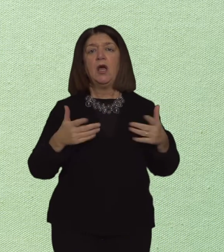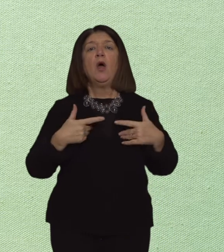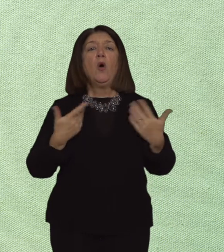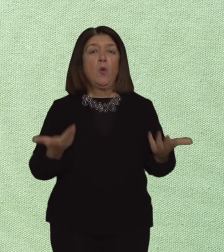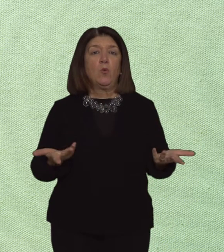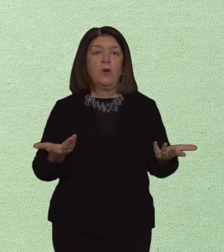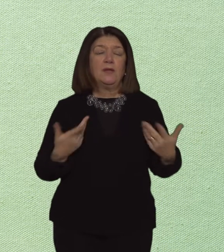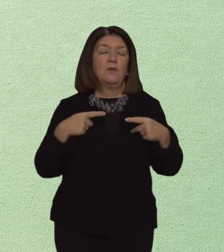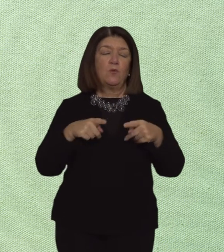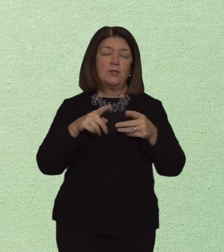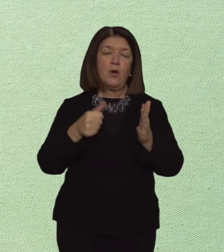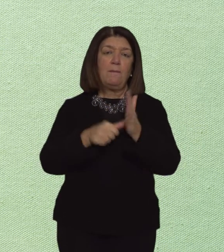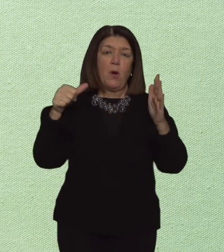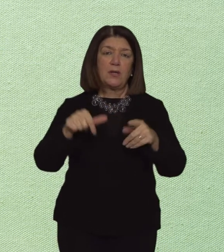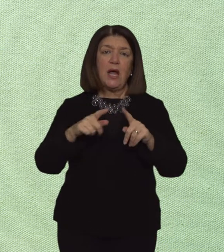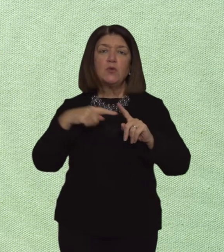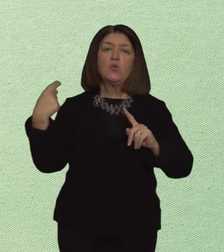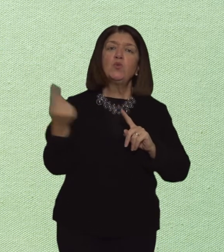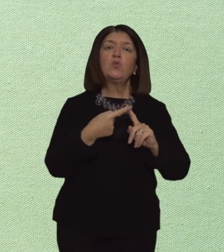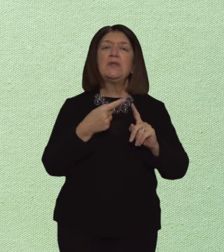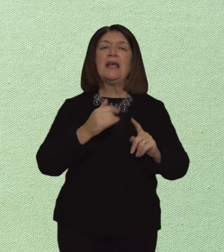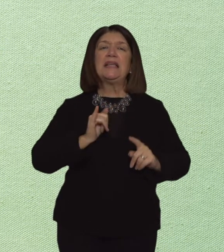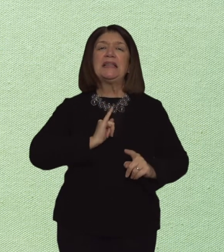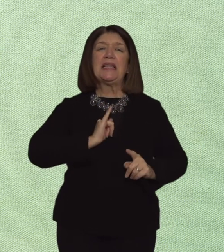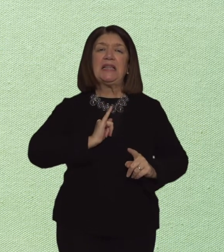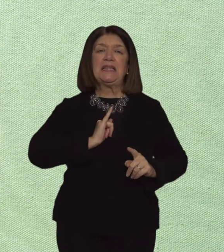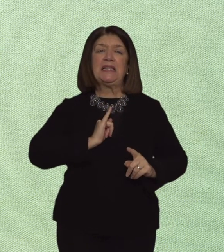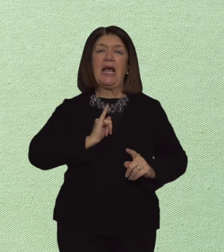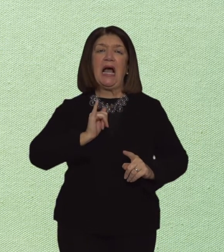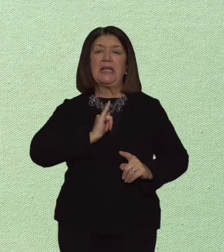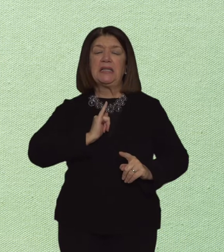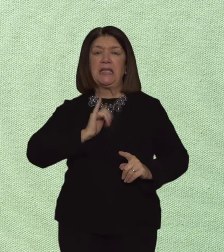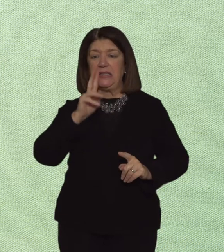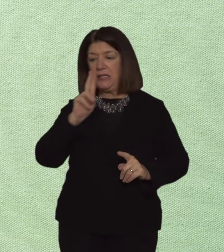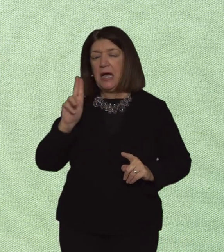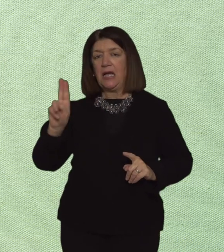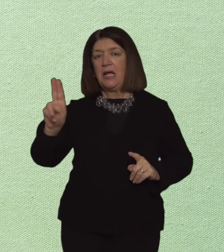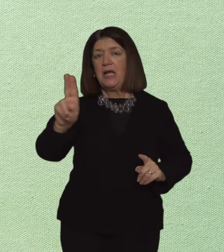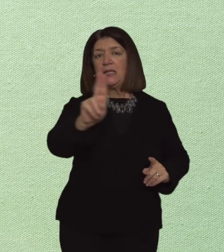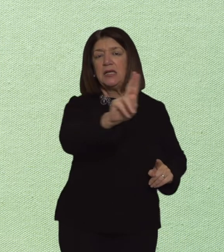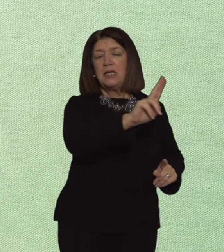e tra tutte le identità e che noi non abbiamo in comune ce n'è certamente una che abbiamo in